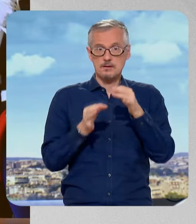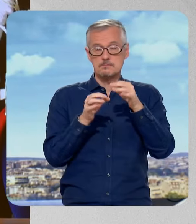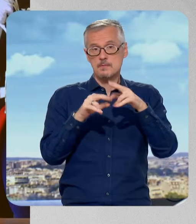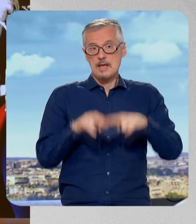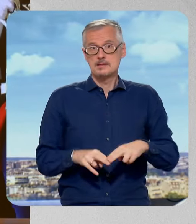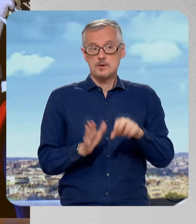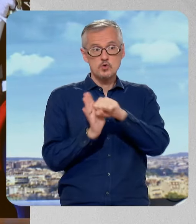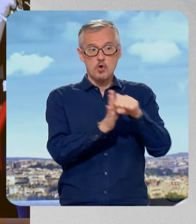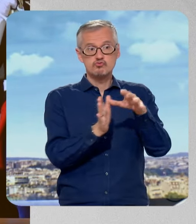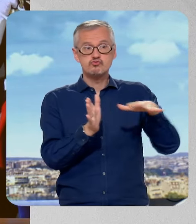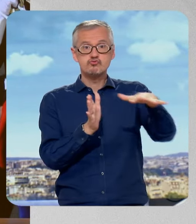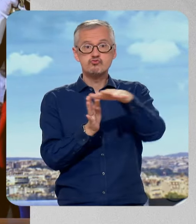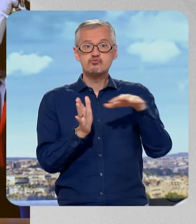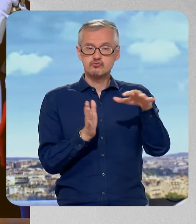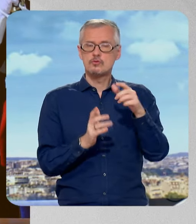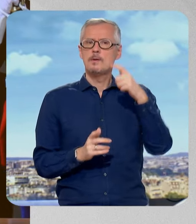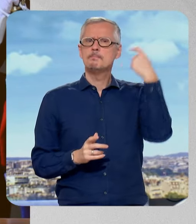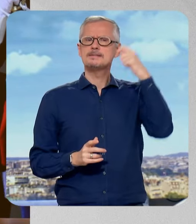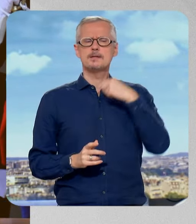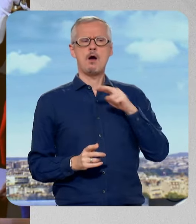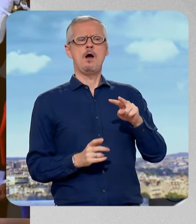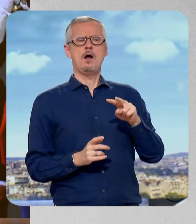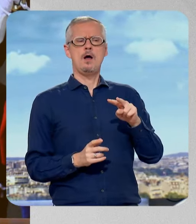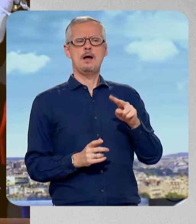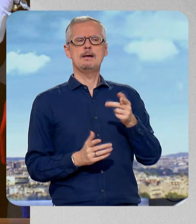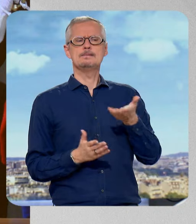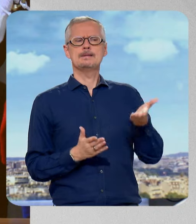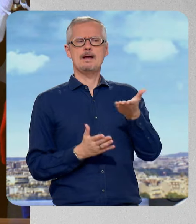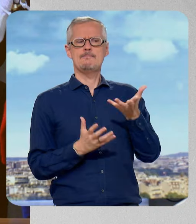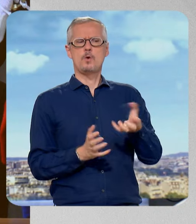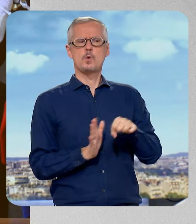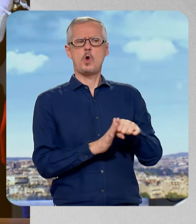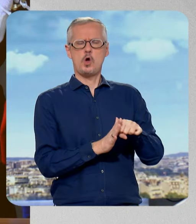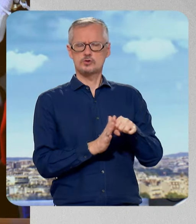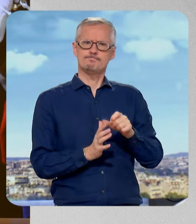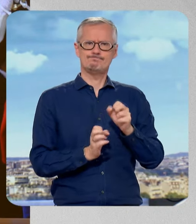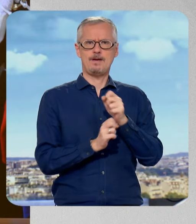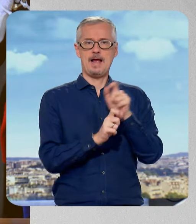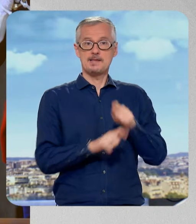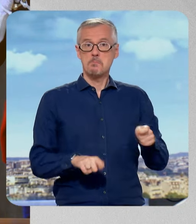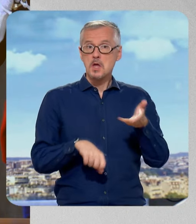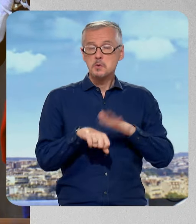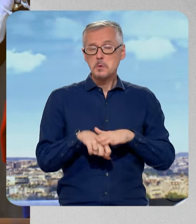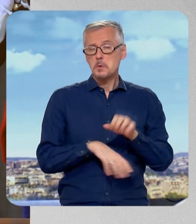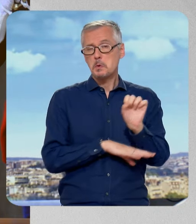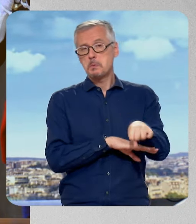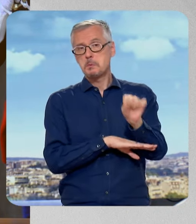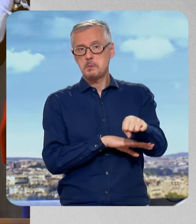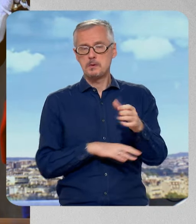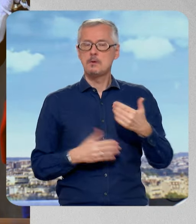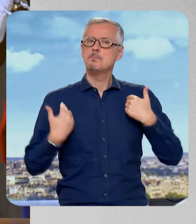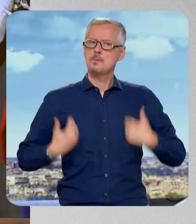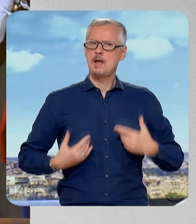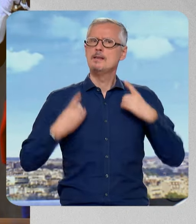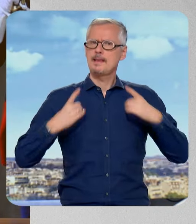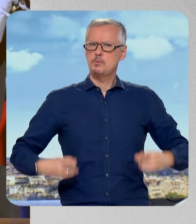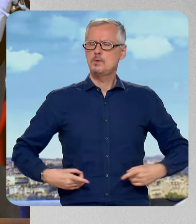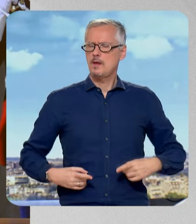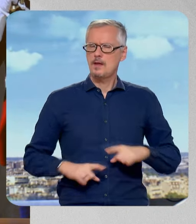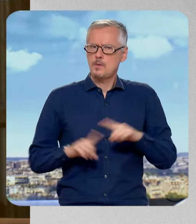de la clarté.